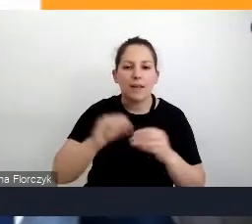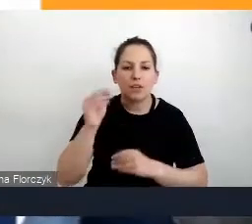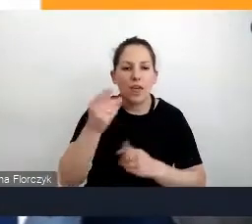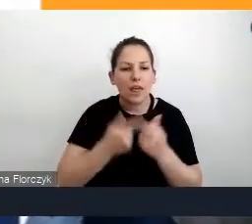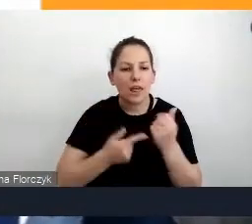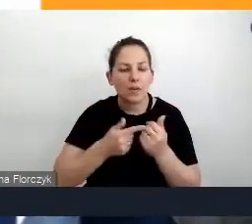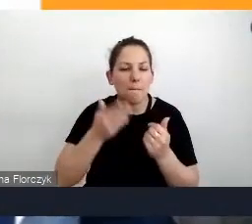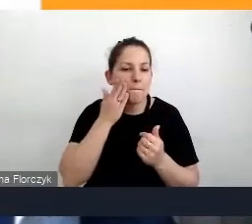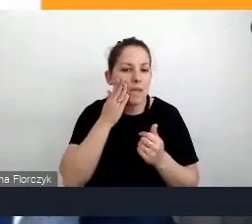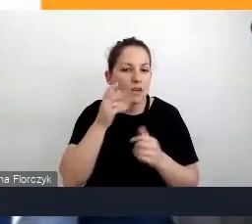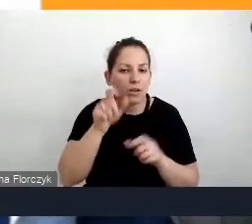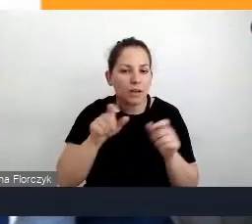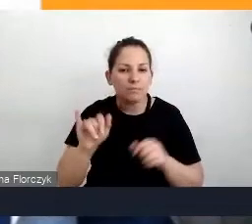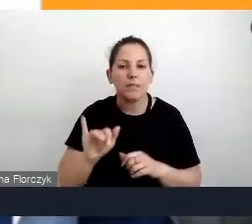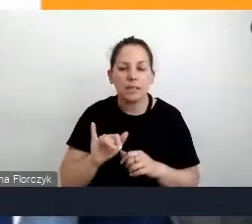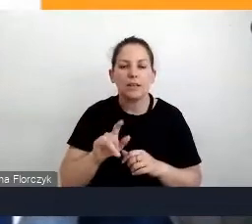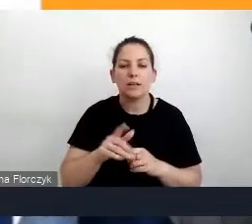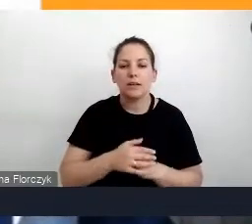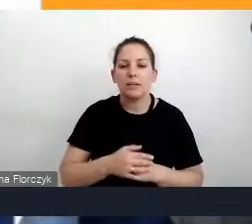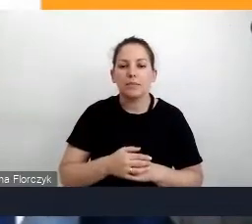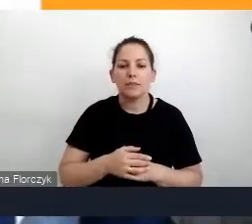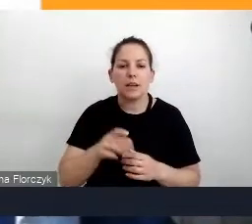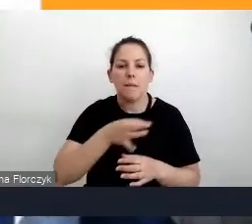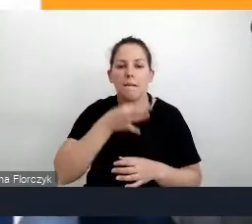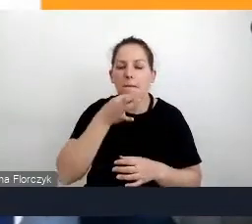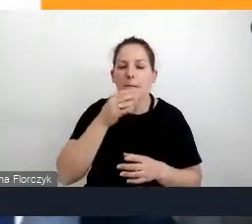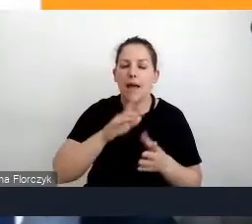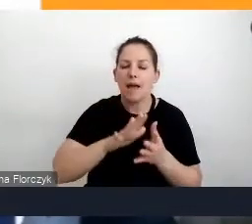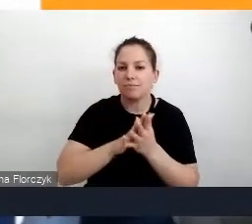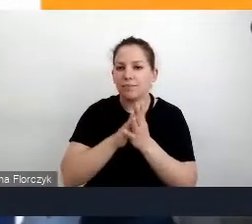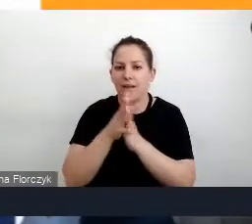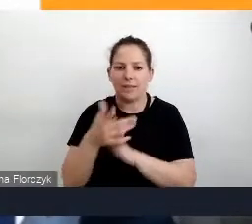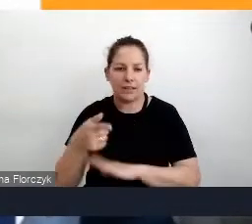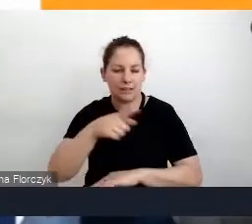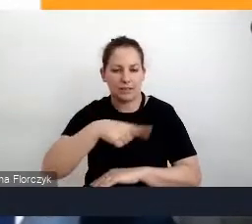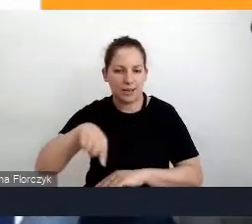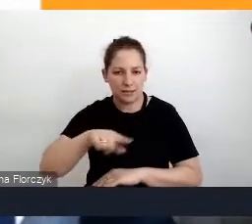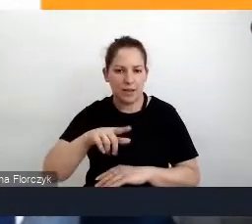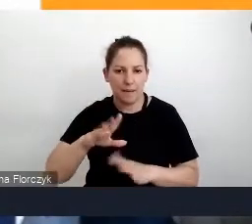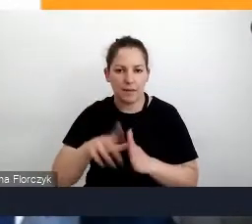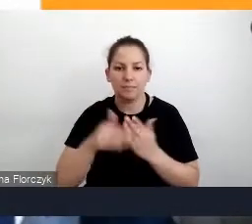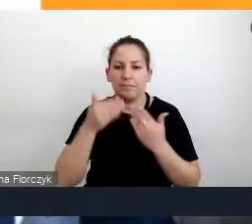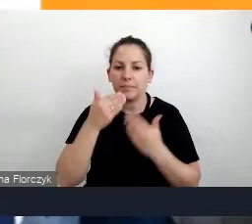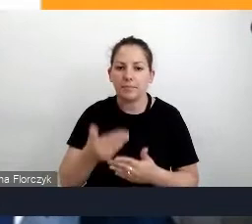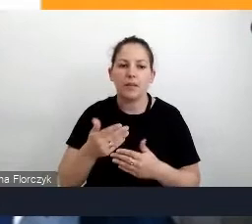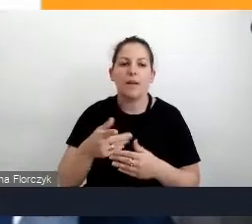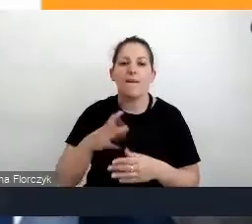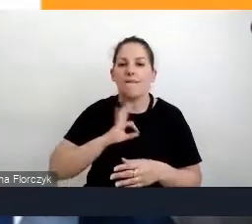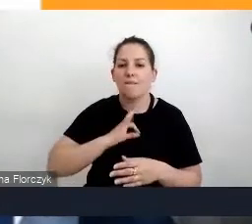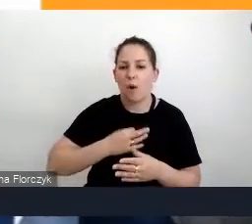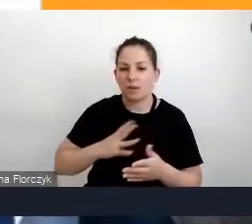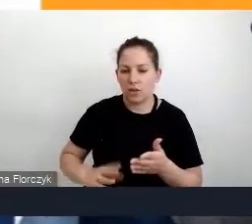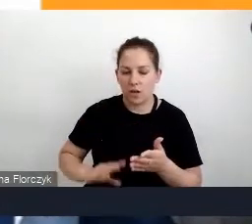i pobudzić proces rewitalizacji w mieście. Realizujemy to za pomocą własnych środków, środków spółek komunalnych,